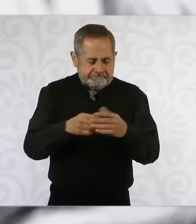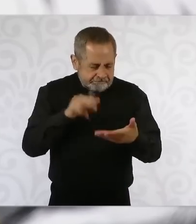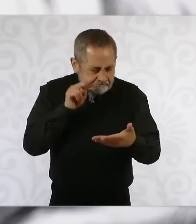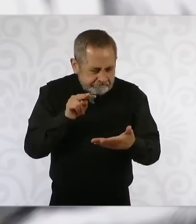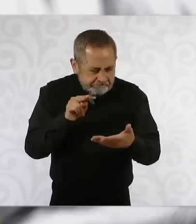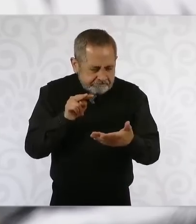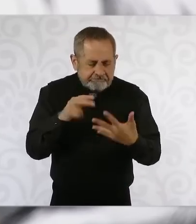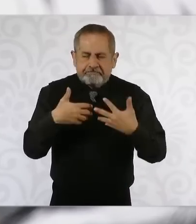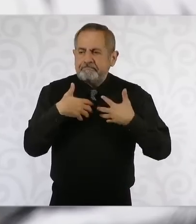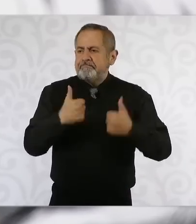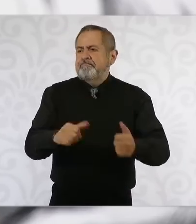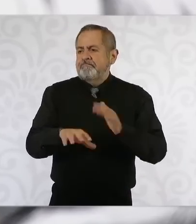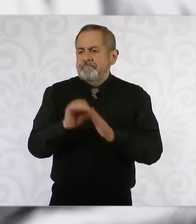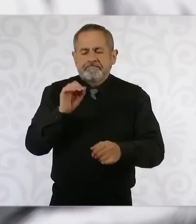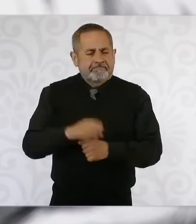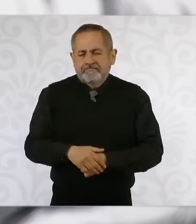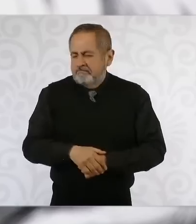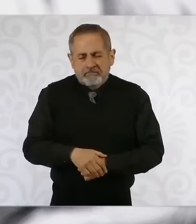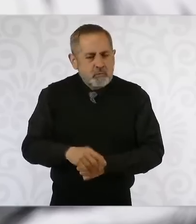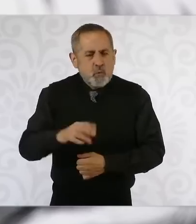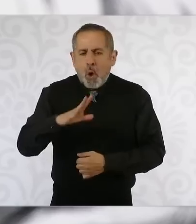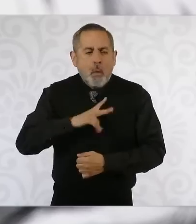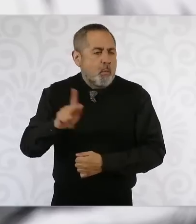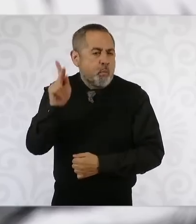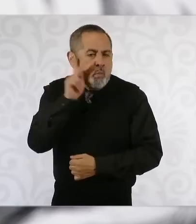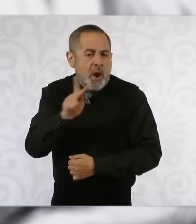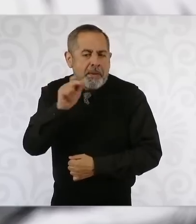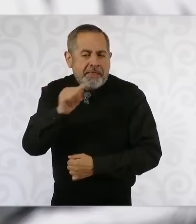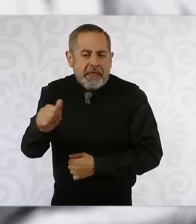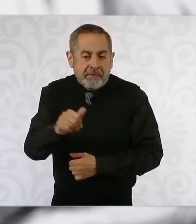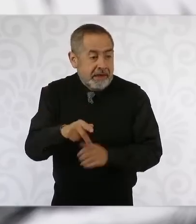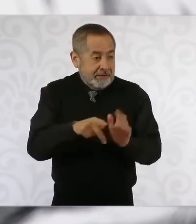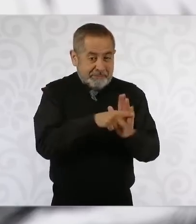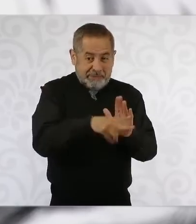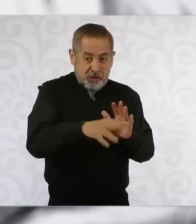no existen los elementos suficientes para demostrar que la información presentada